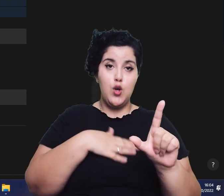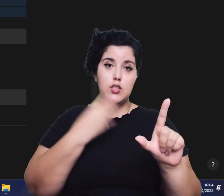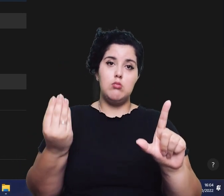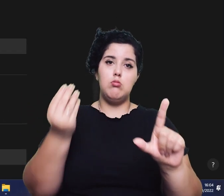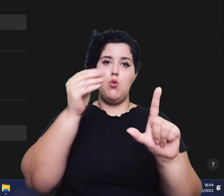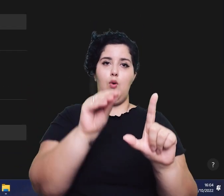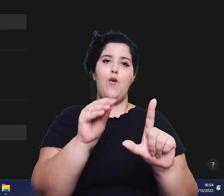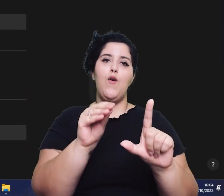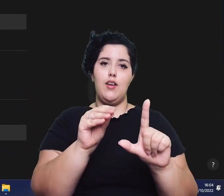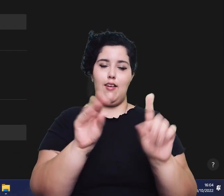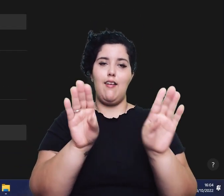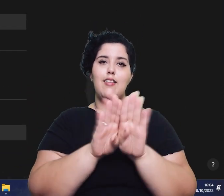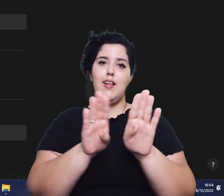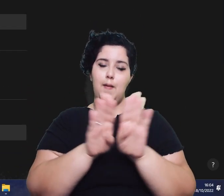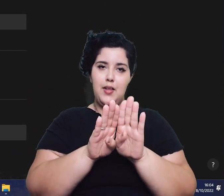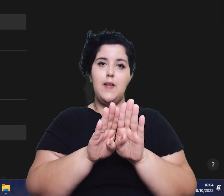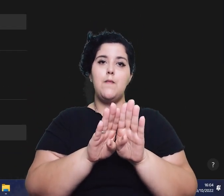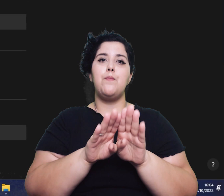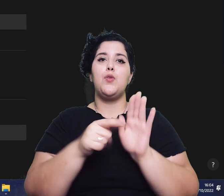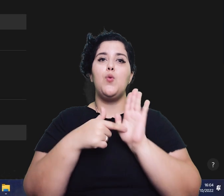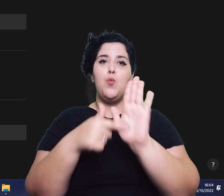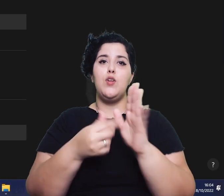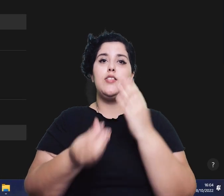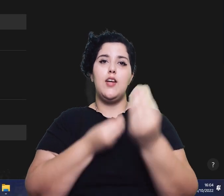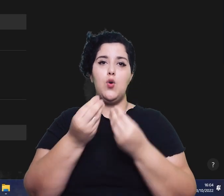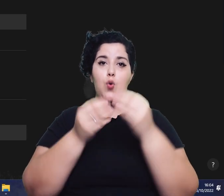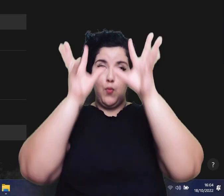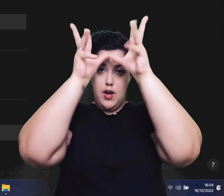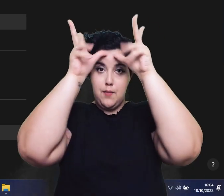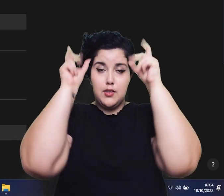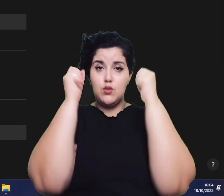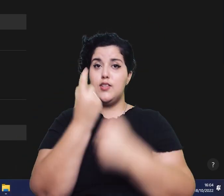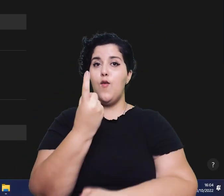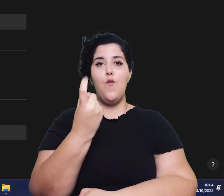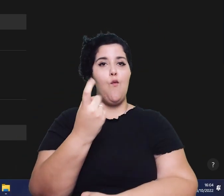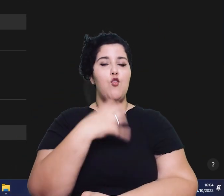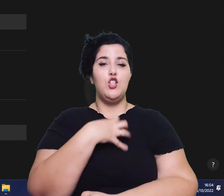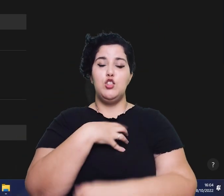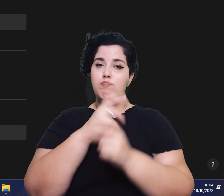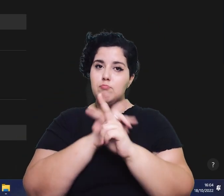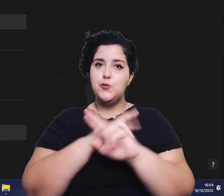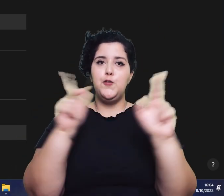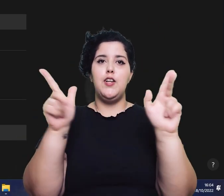gostam também. Além disso, vantagens competitivas, apresentar a Amazônia de forma única em meio digital,